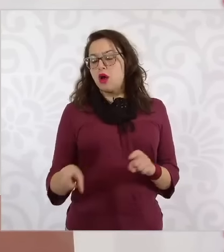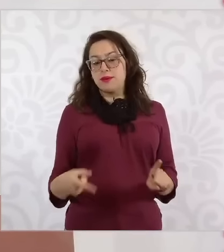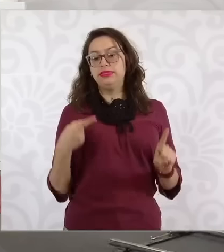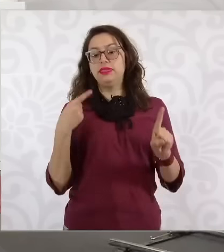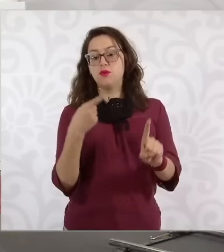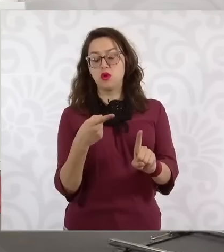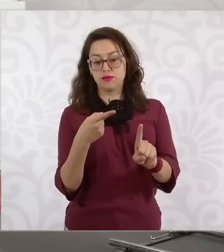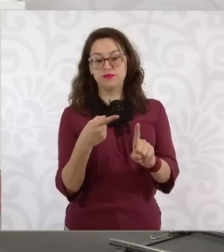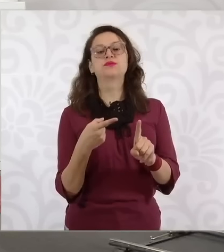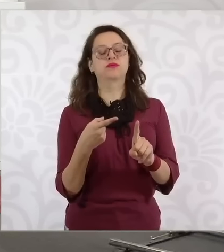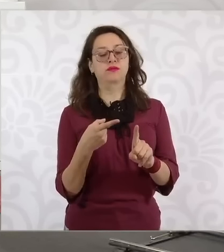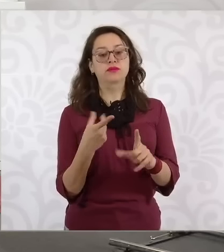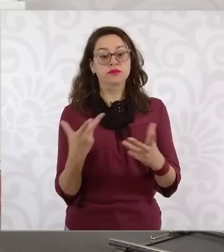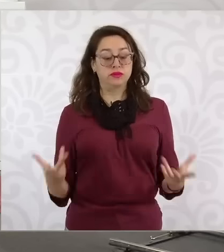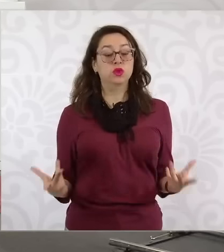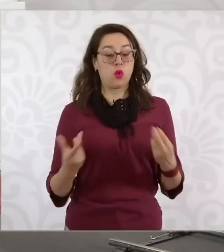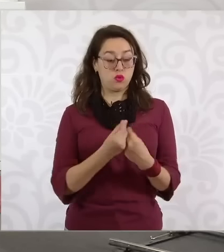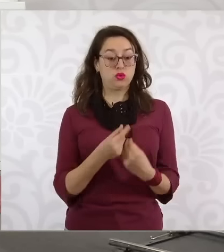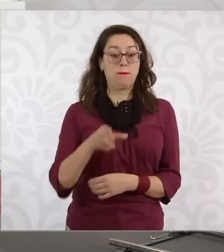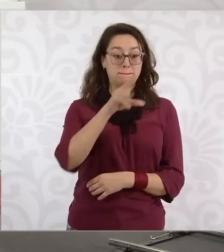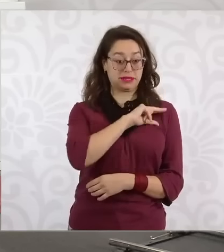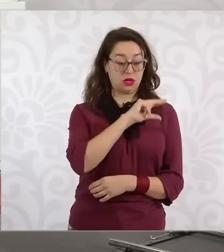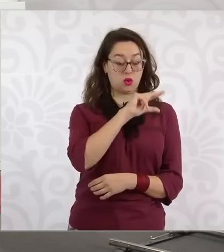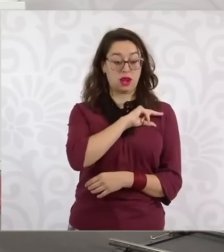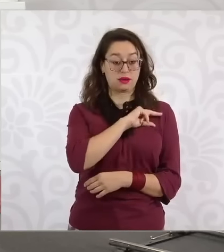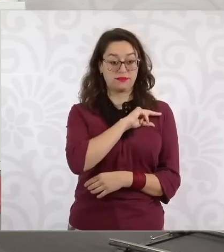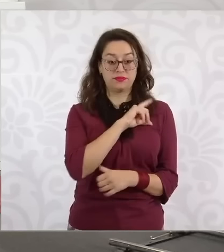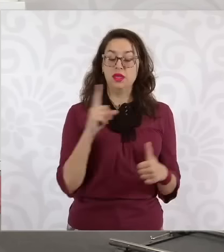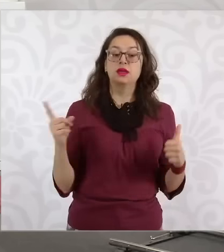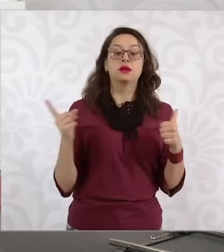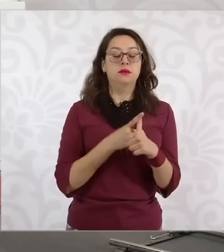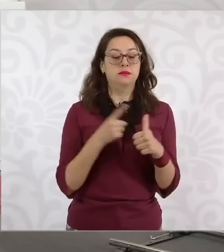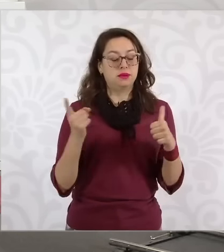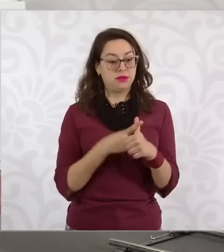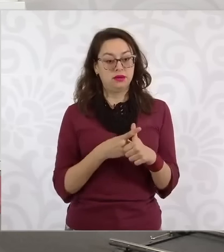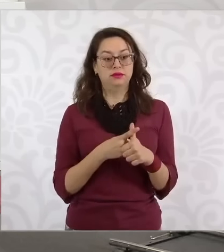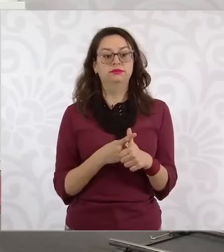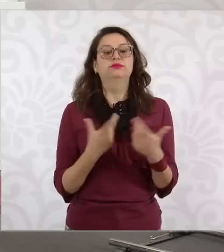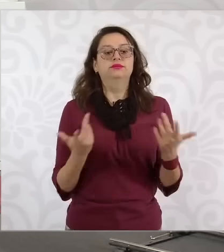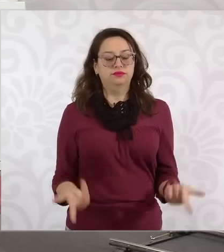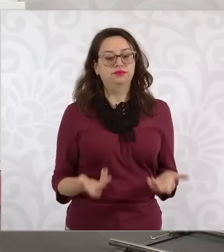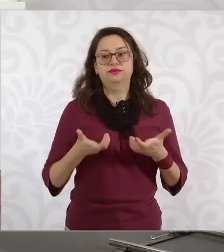vamos a hacer de la mano con el sector privado? Pues lo primero es más y mejor eh conectividad,